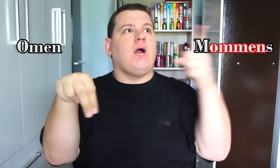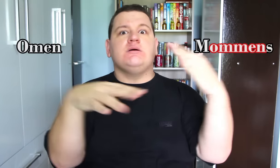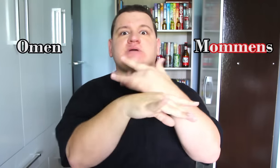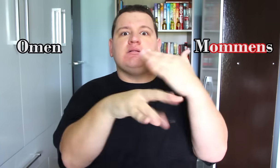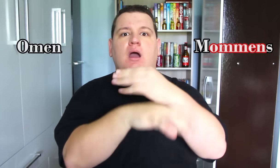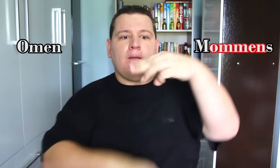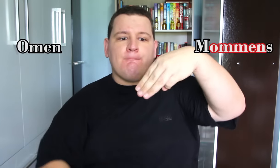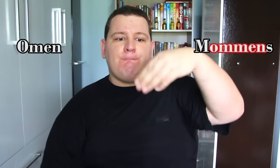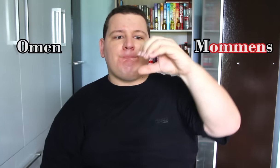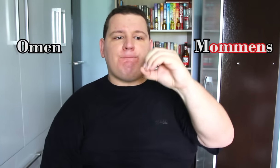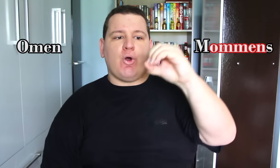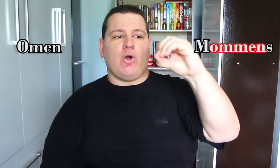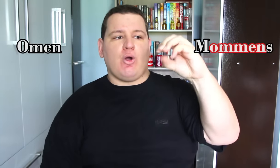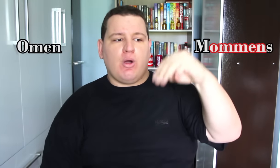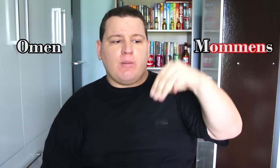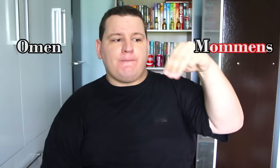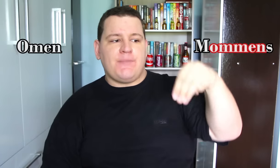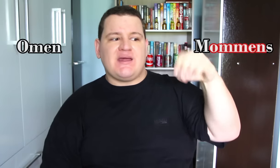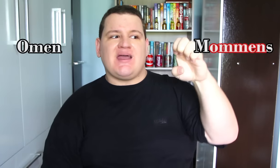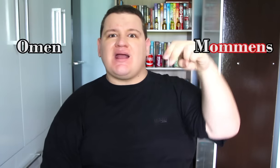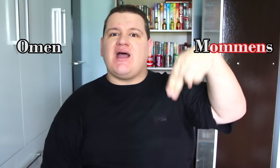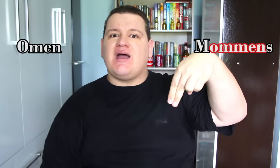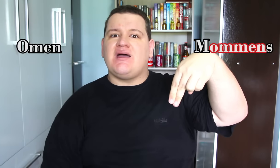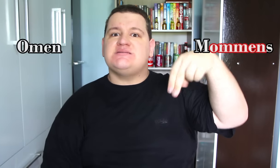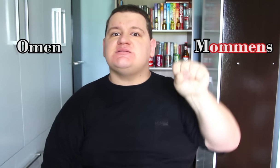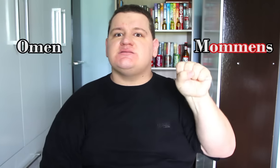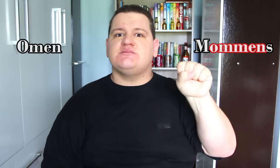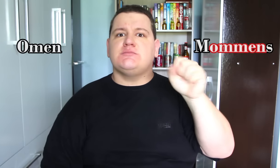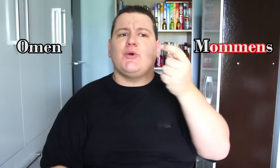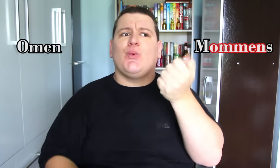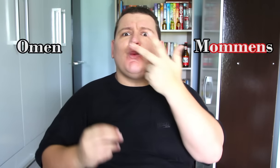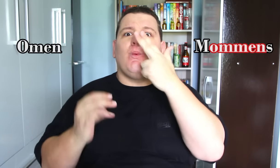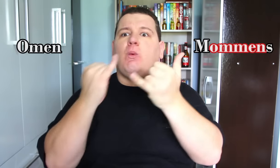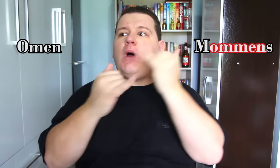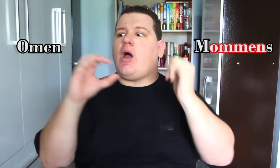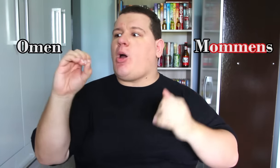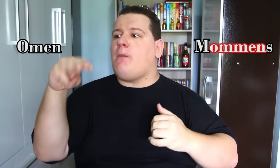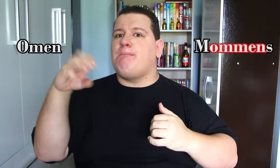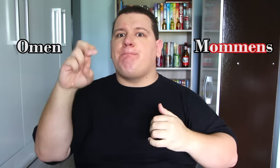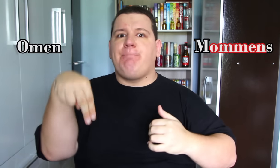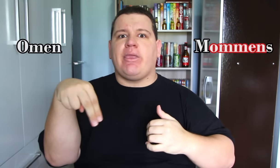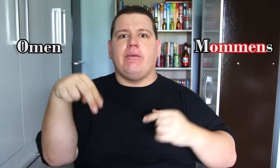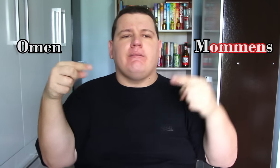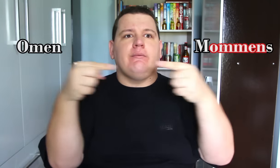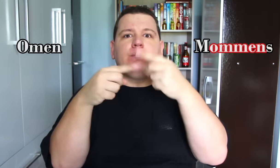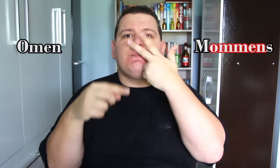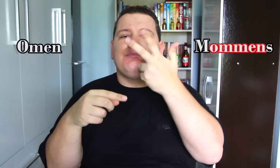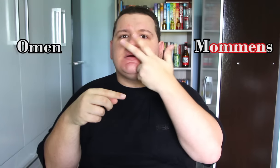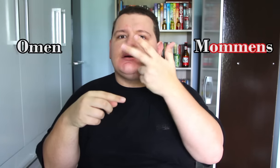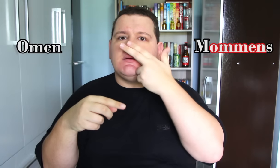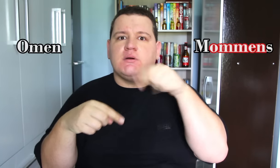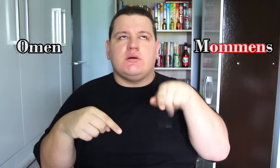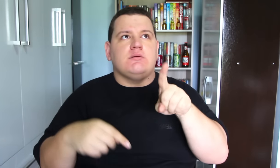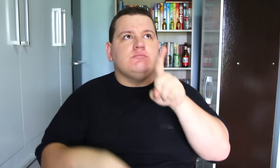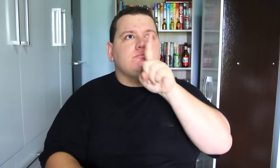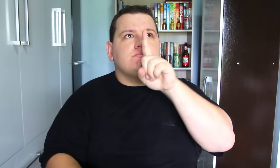O nome da cidade é M-ommen-s, muito parecido do título original de filme.